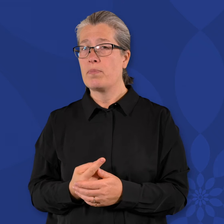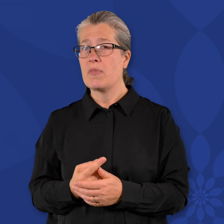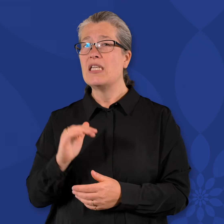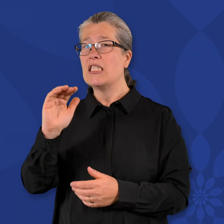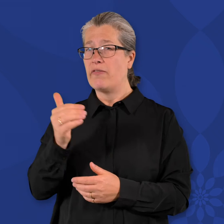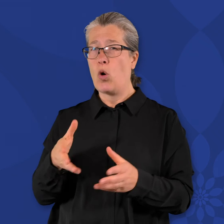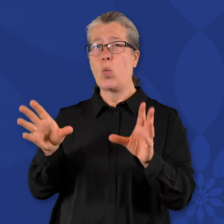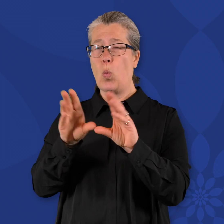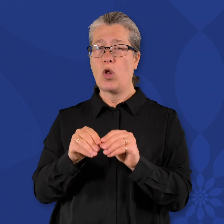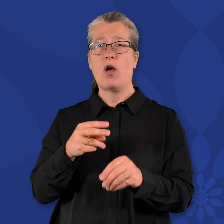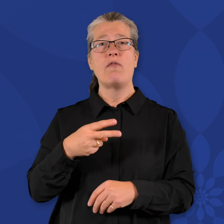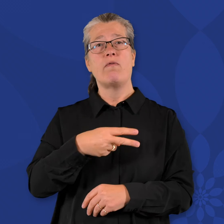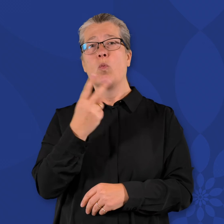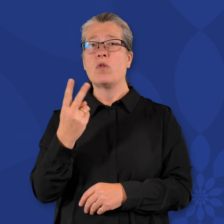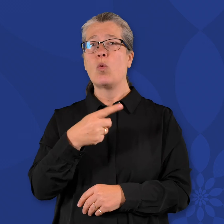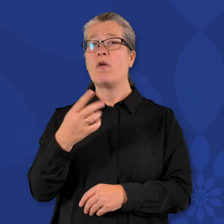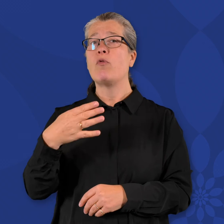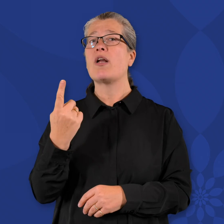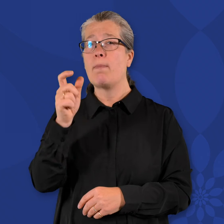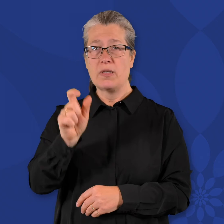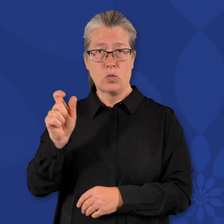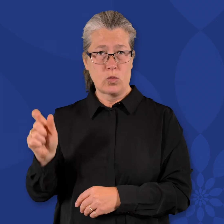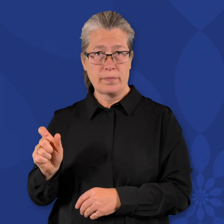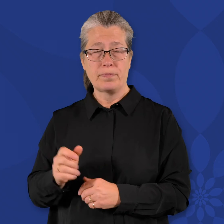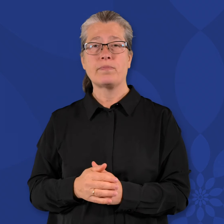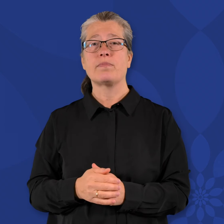Den besvarades av 2 141 personer.